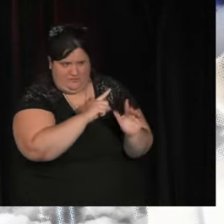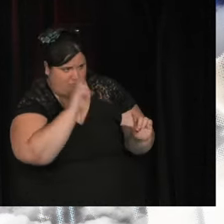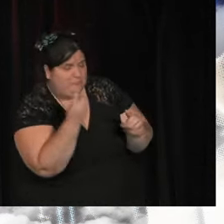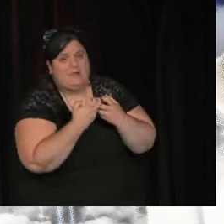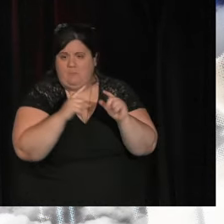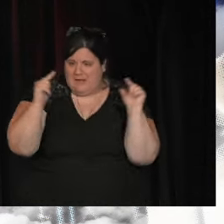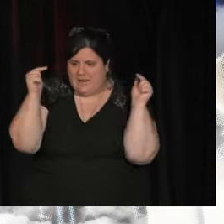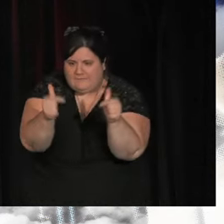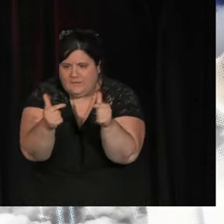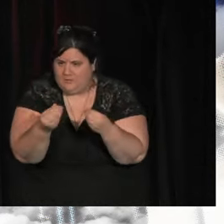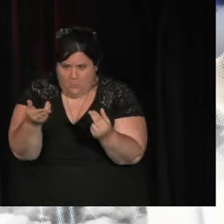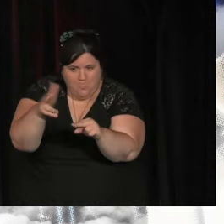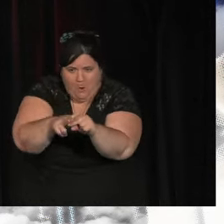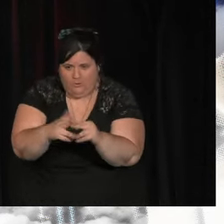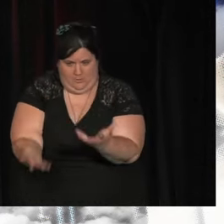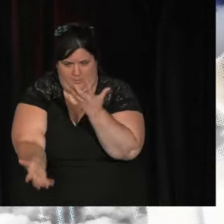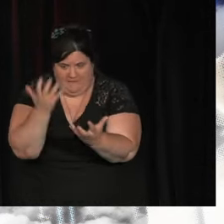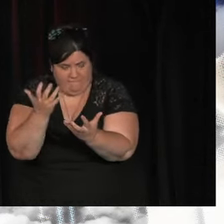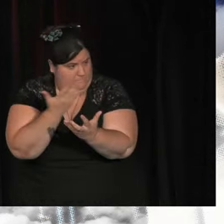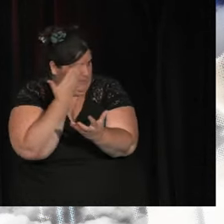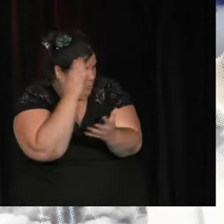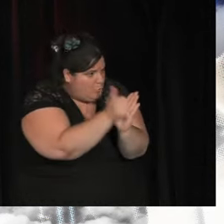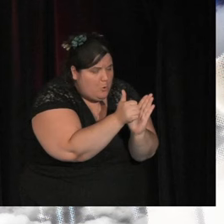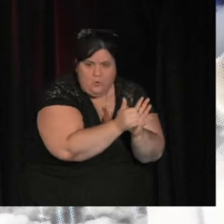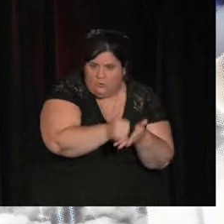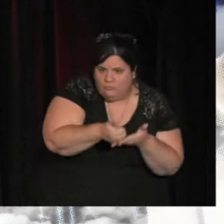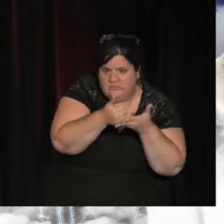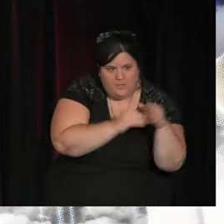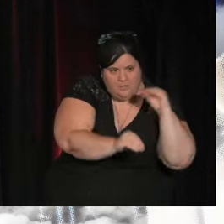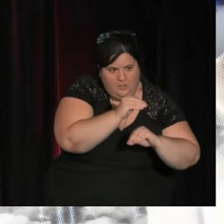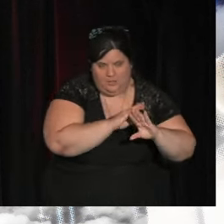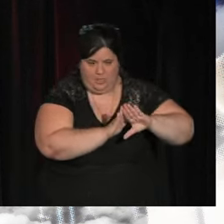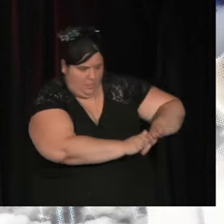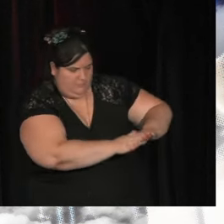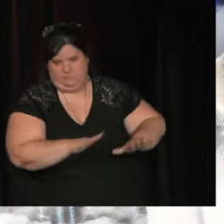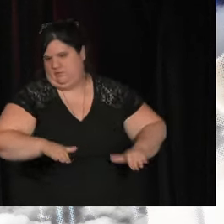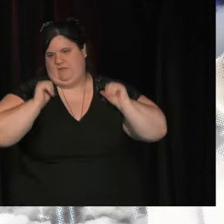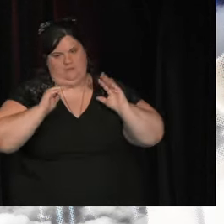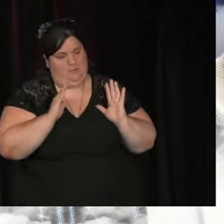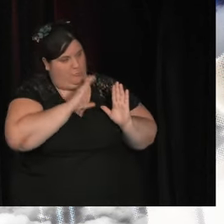et le kill, ça n'allait pas fonctionner. Donc là, ce ne sont que des objectifs. Et c'est vraiment ça qui donne la dynamique du jeu.